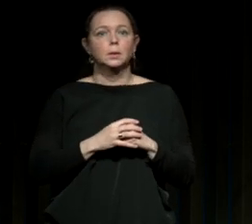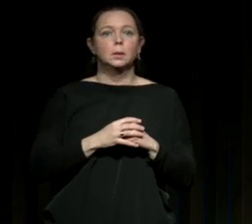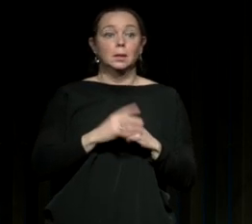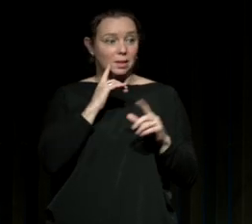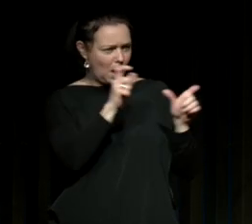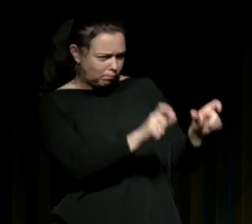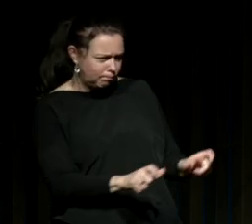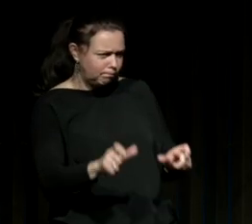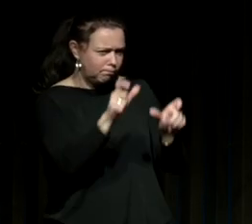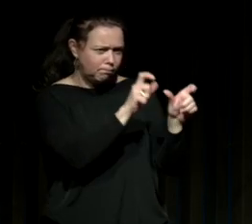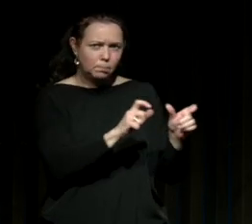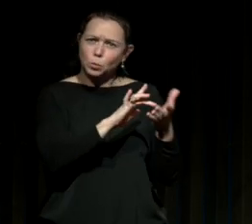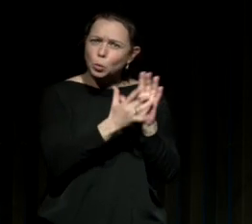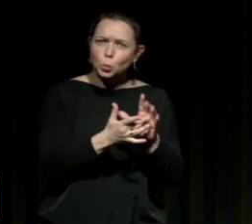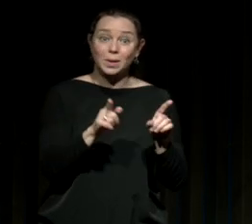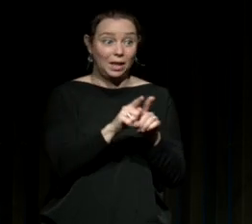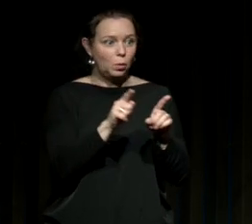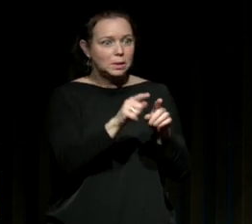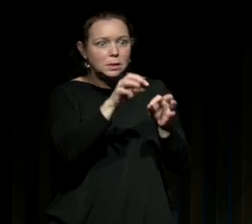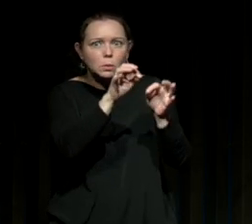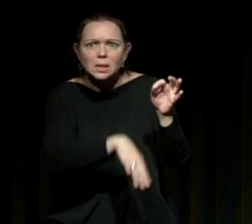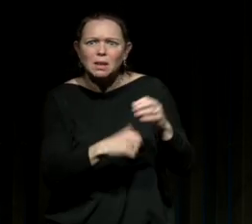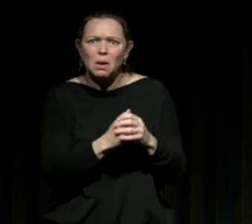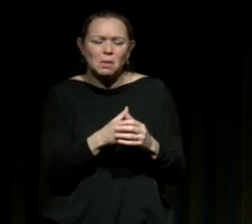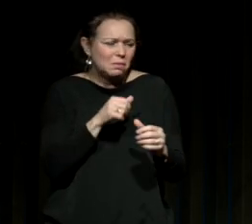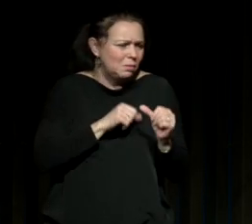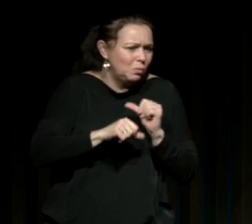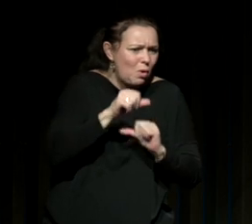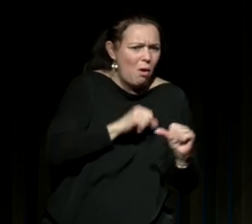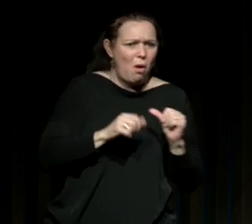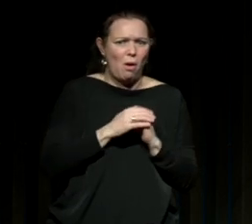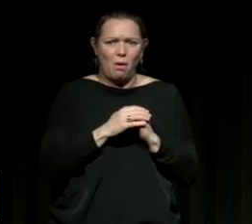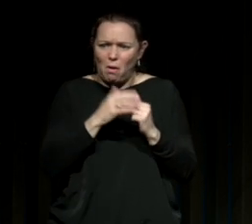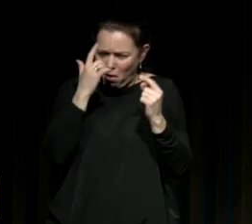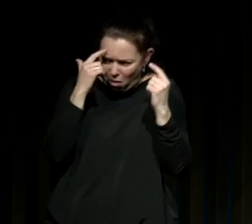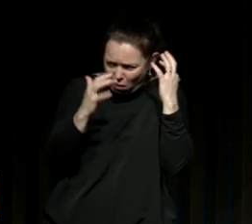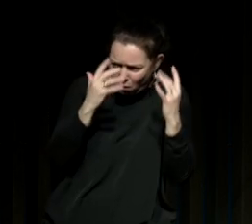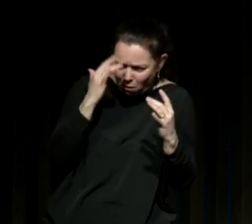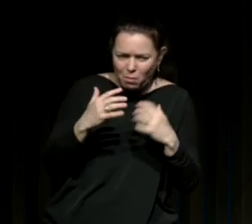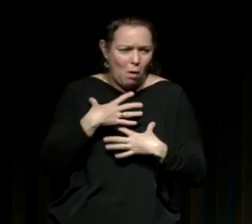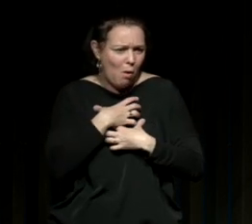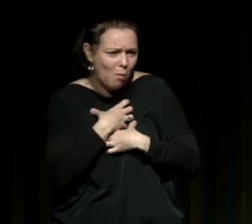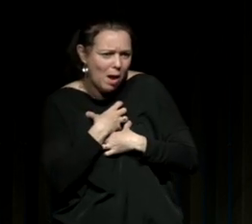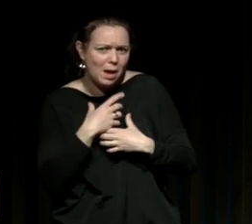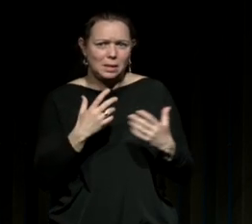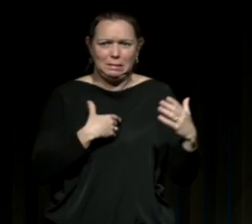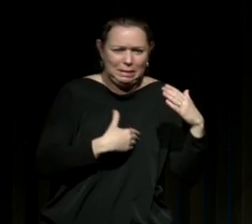les douleurs les troubles anxieux les limitations fonctionnelles majeures les baisses majeures de la